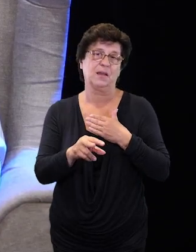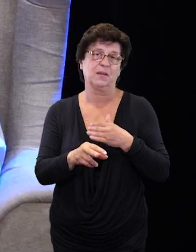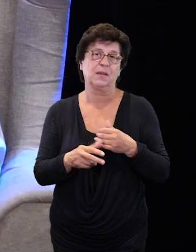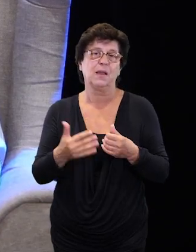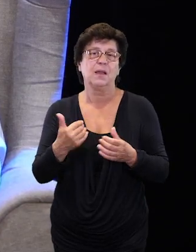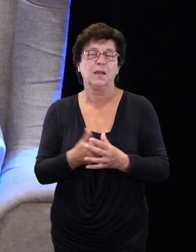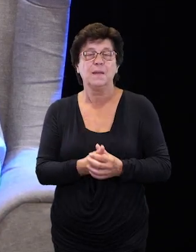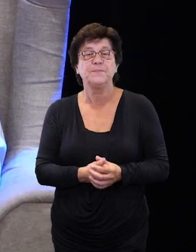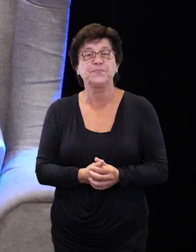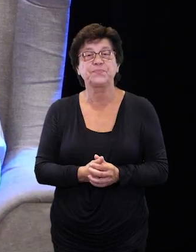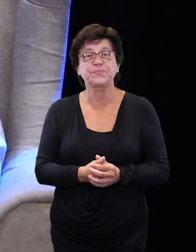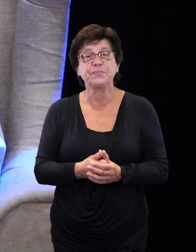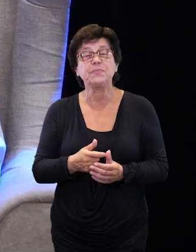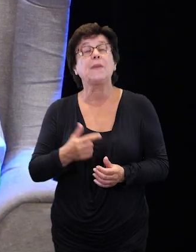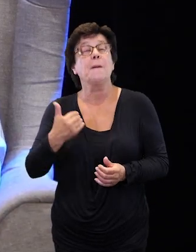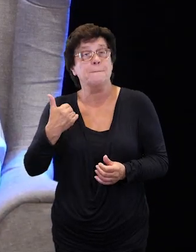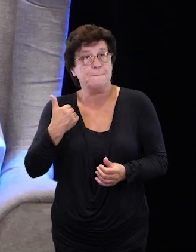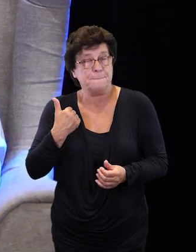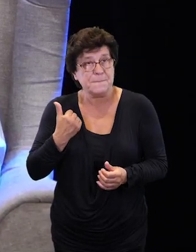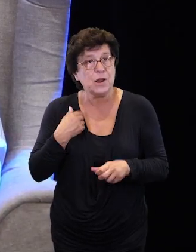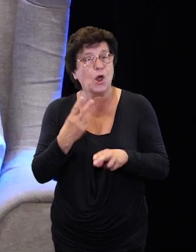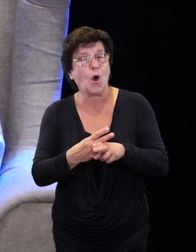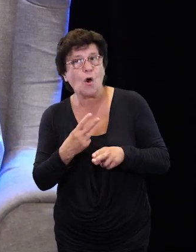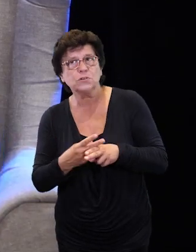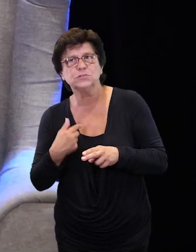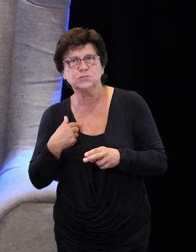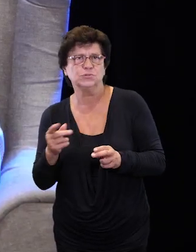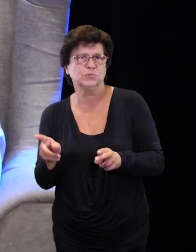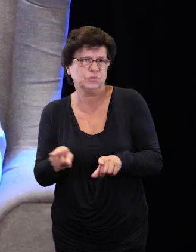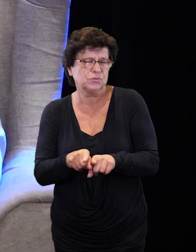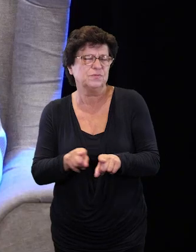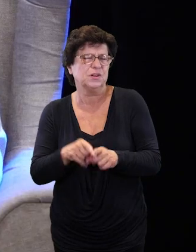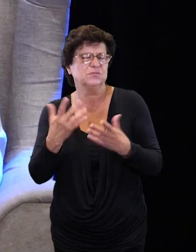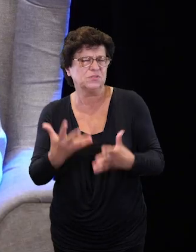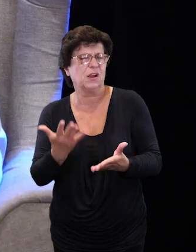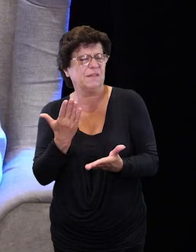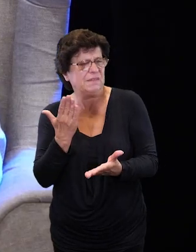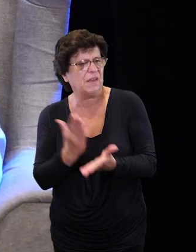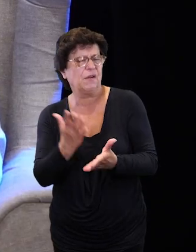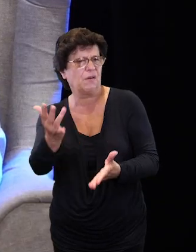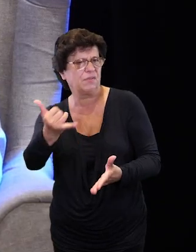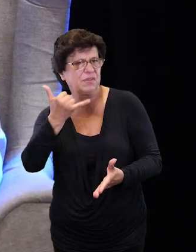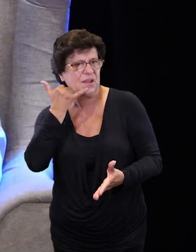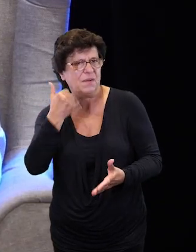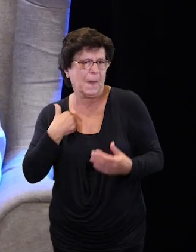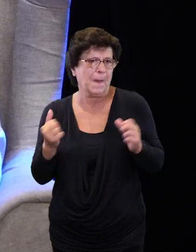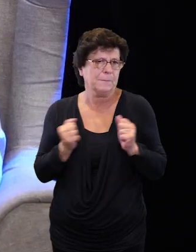i mówili "teleporada, koniec, ja nie przyjdę, boję się i... No to trudno, okej, to trochę w ciemno żeśmy dawali jakiś lek i tyle.